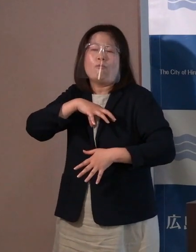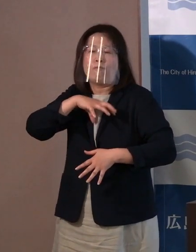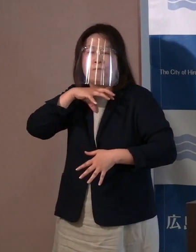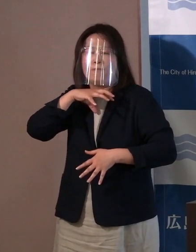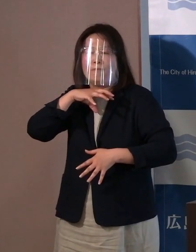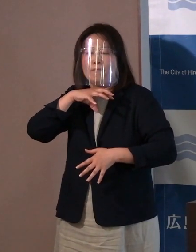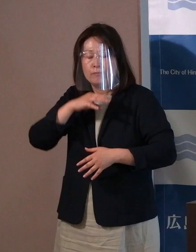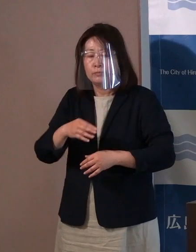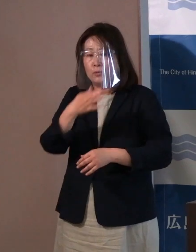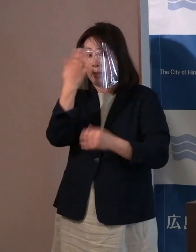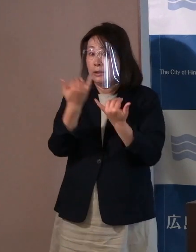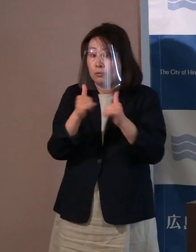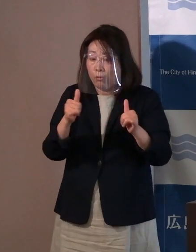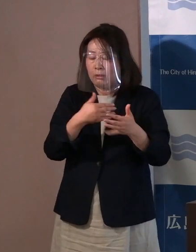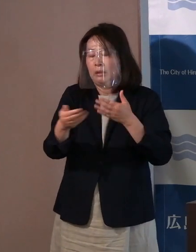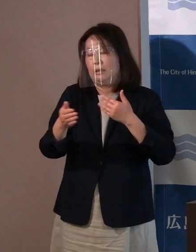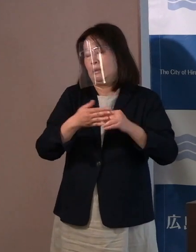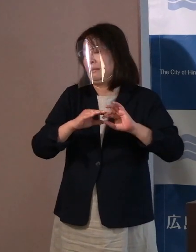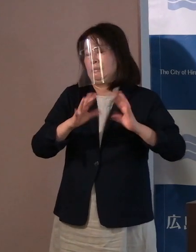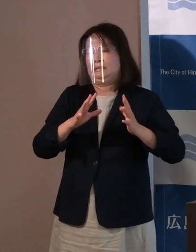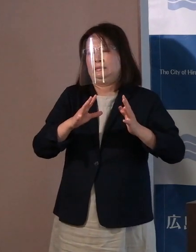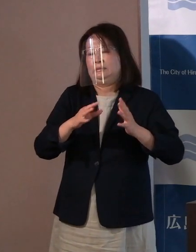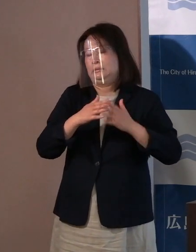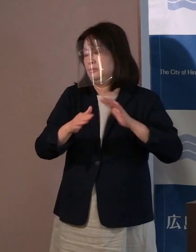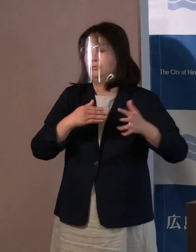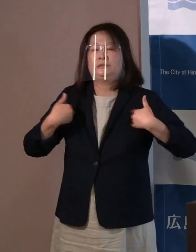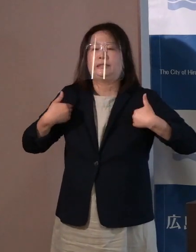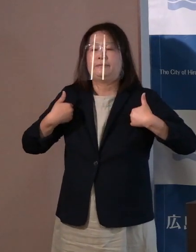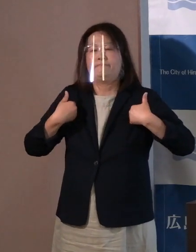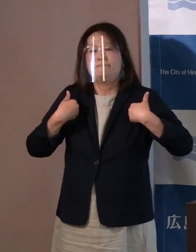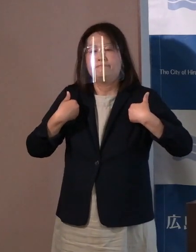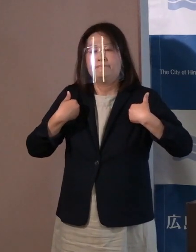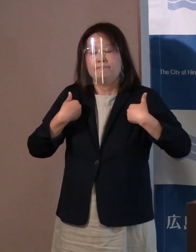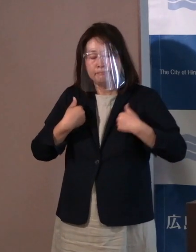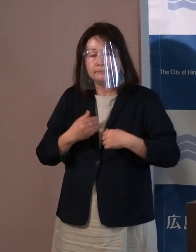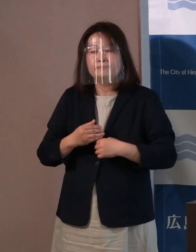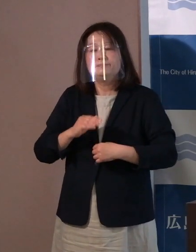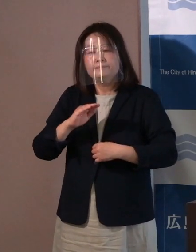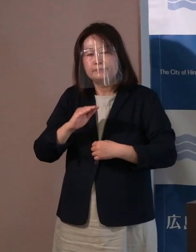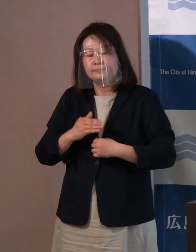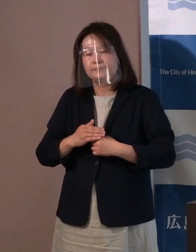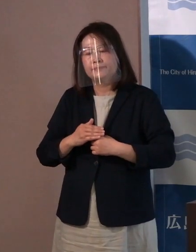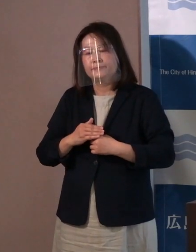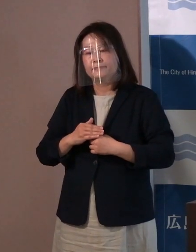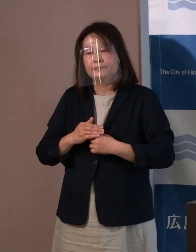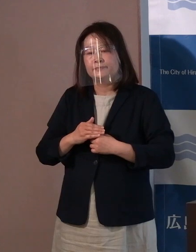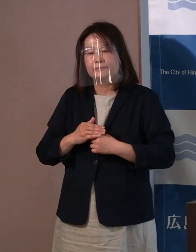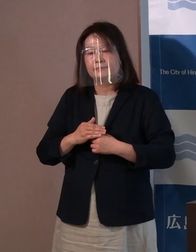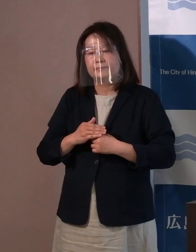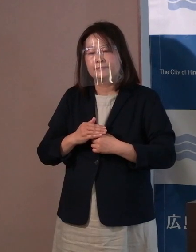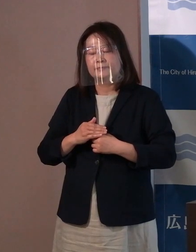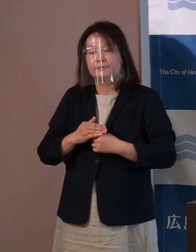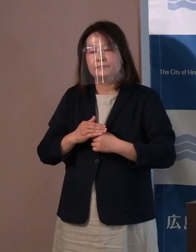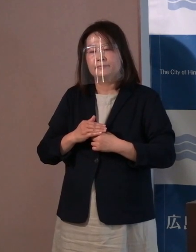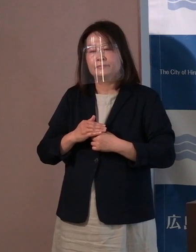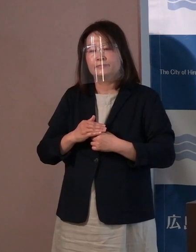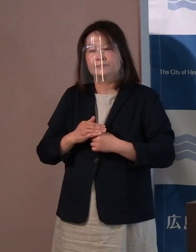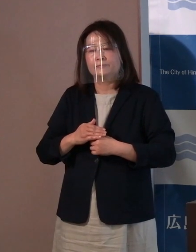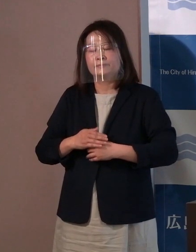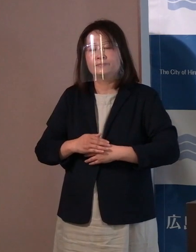若い方々､戦争経験がないとか､ そういったものを知らない中での､